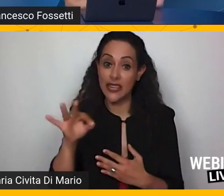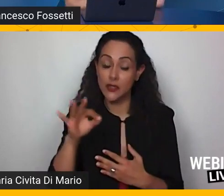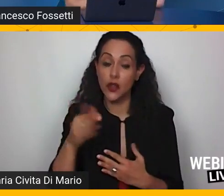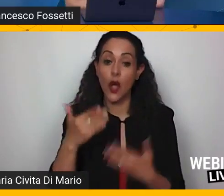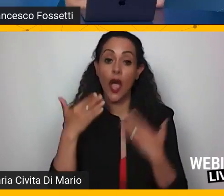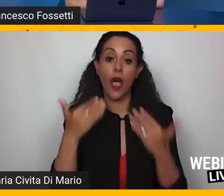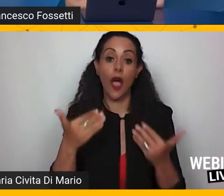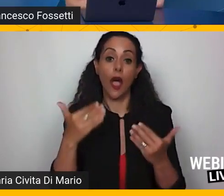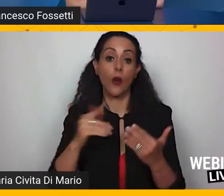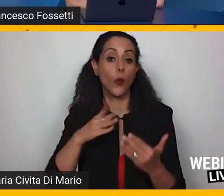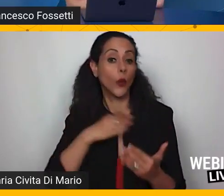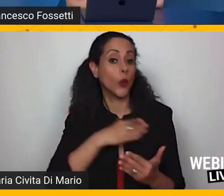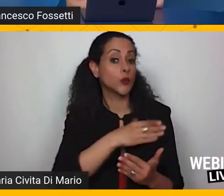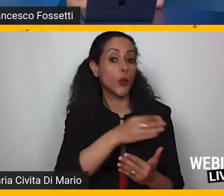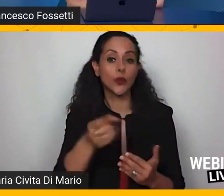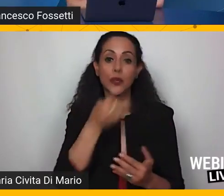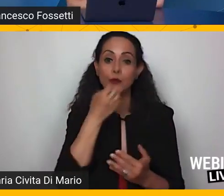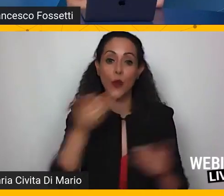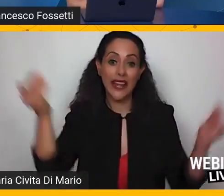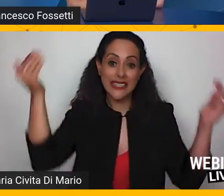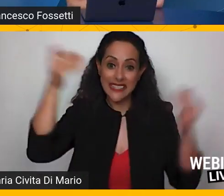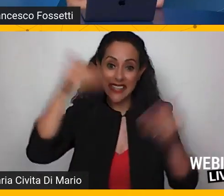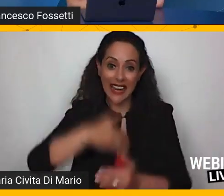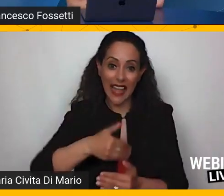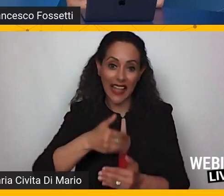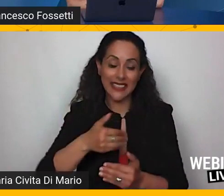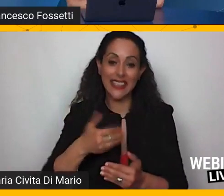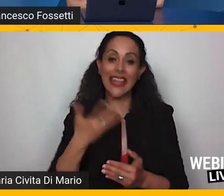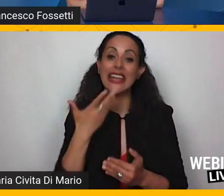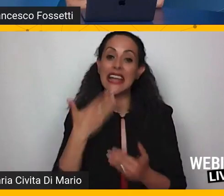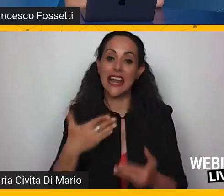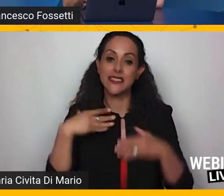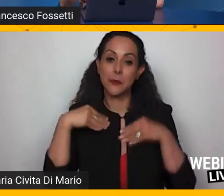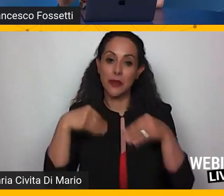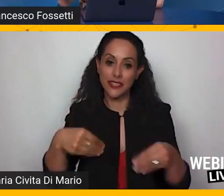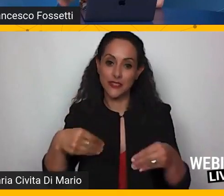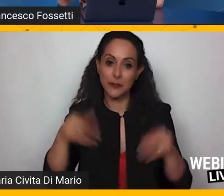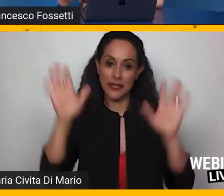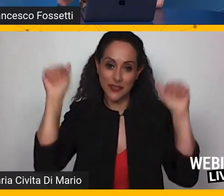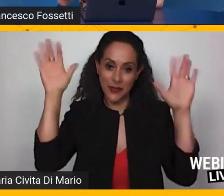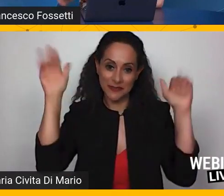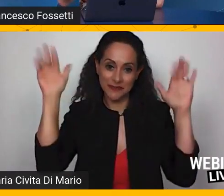Francesco e auguro a tutti una